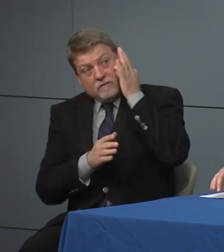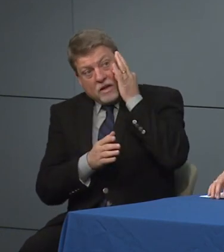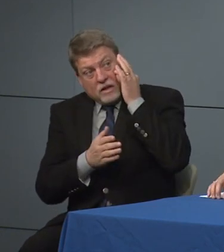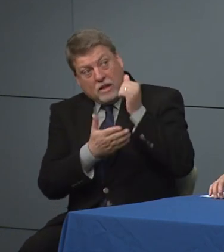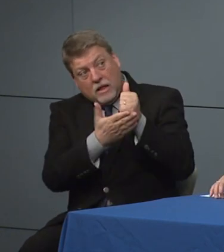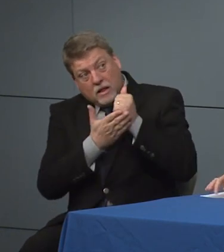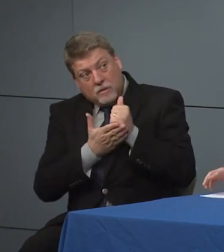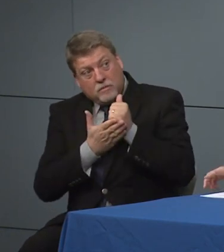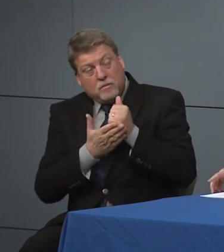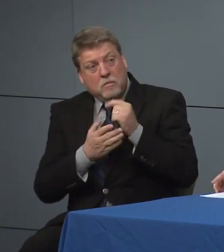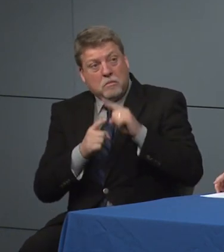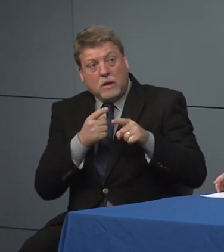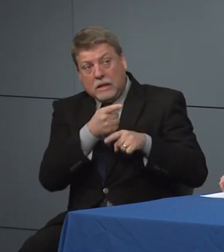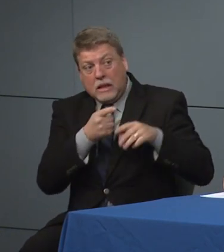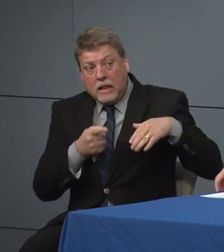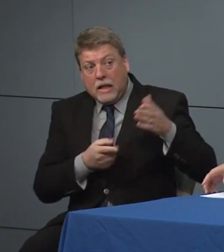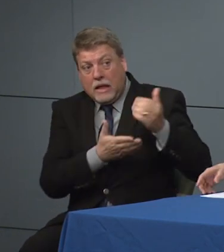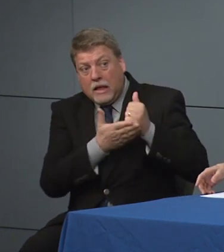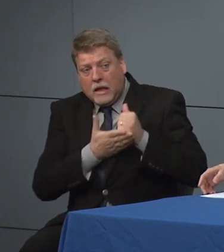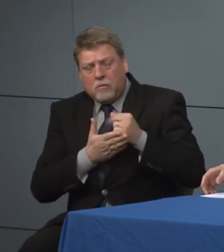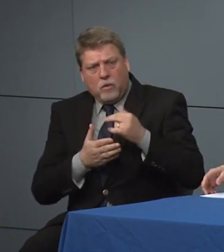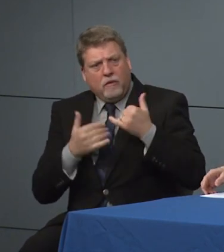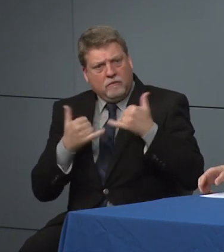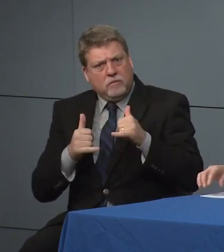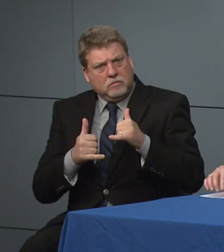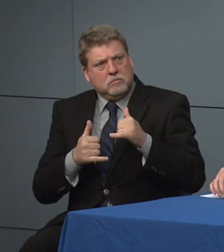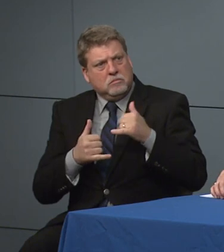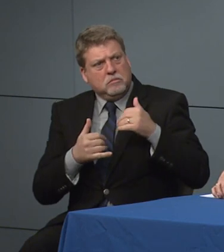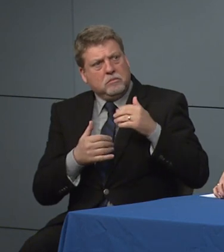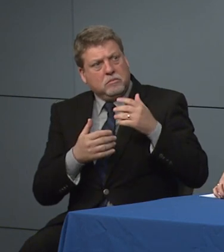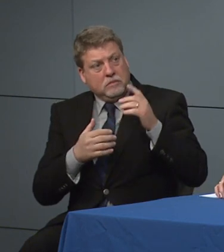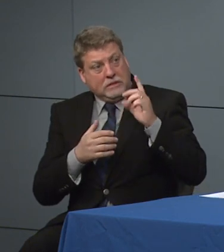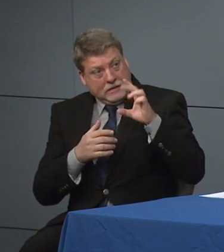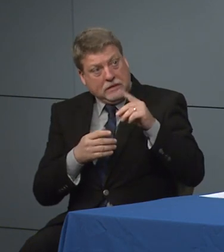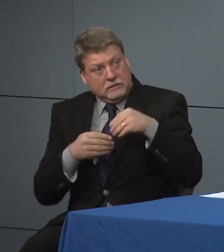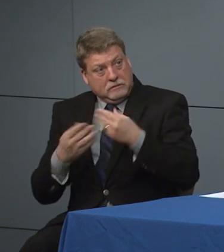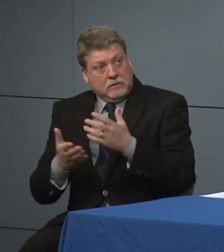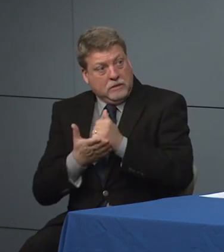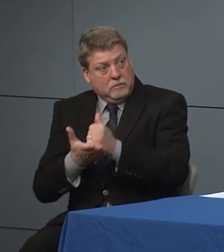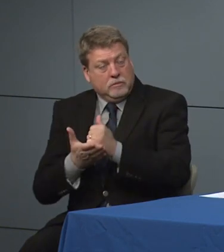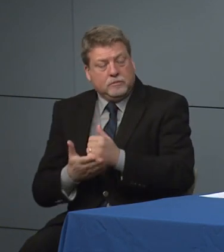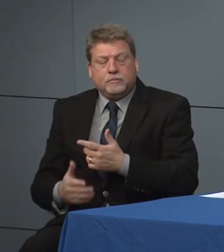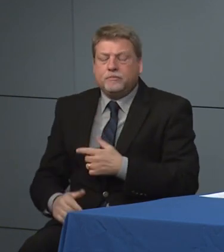solicitado, y si éstas sean ya presentado no los están